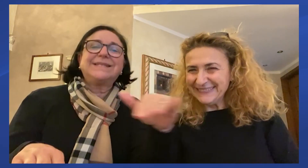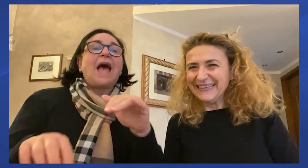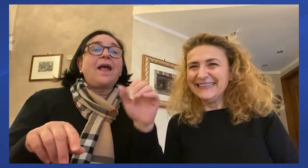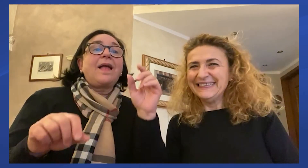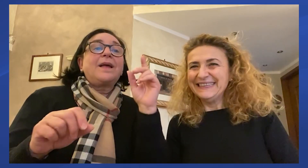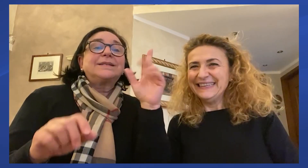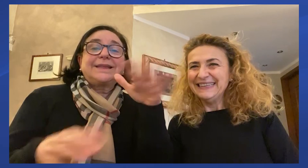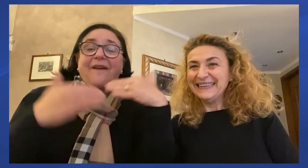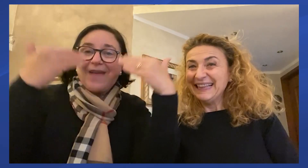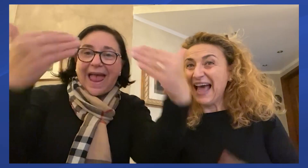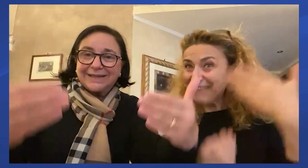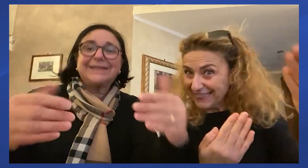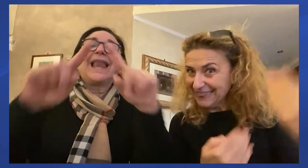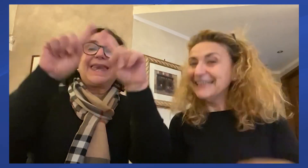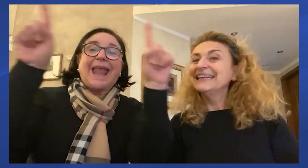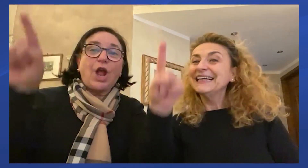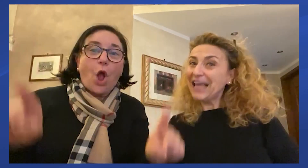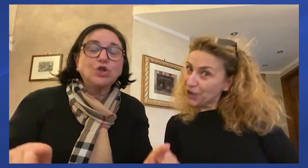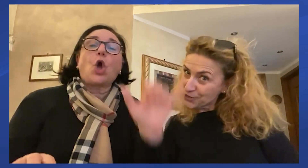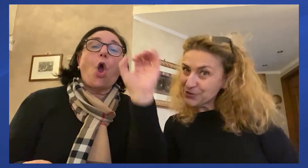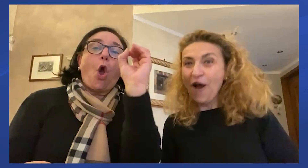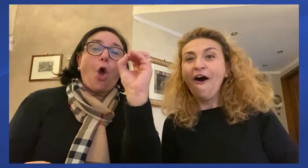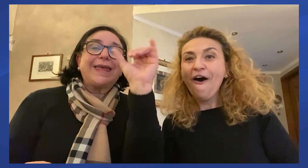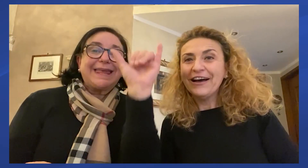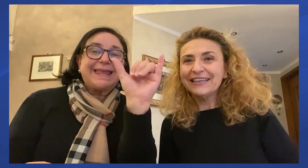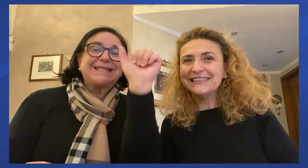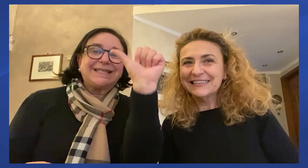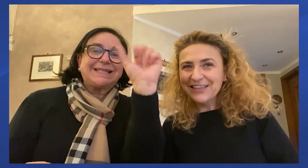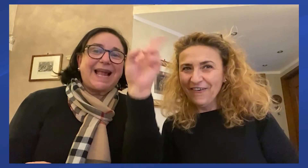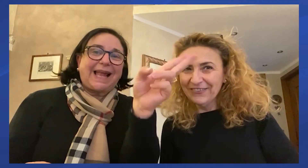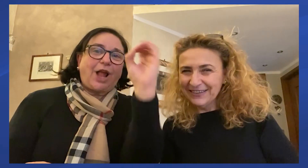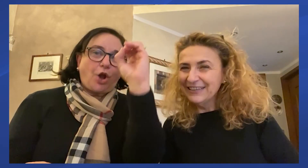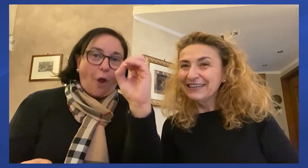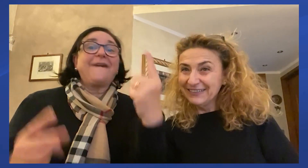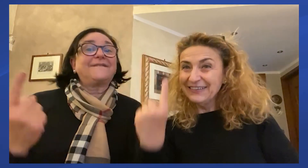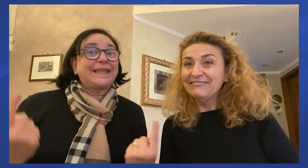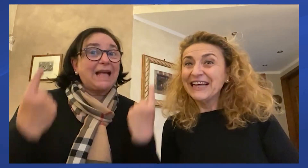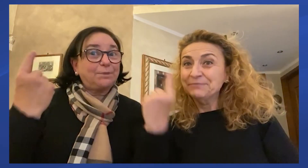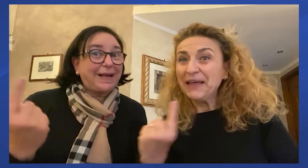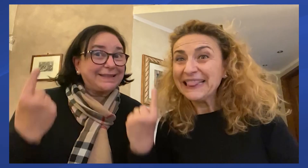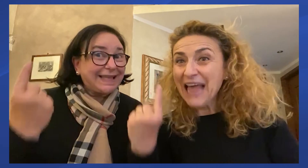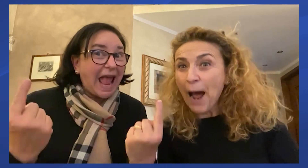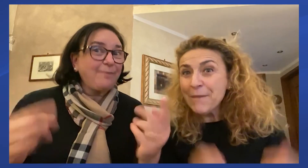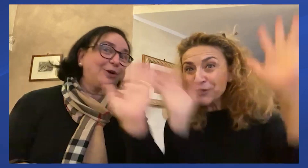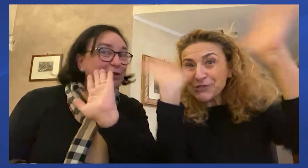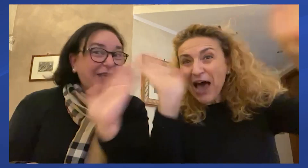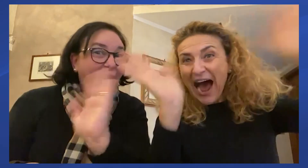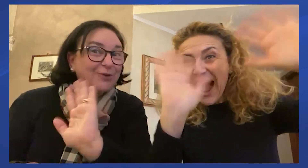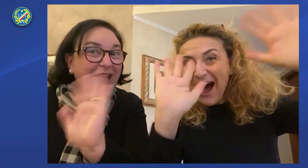davanti al negozio di Oysho. Vi aspettiamo! Ciaoooo!